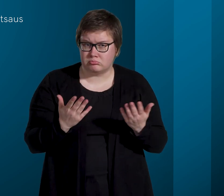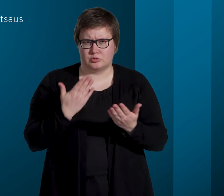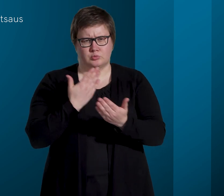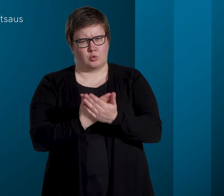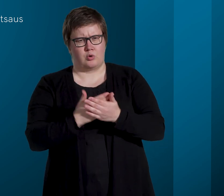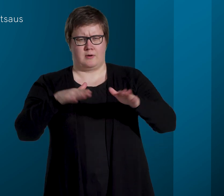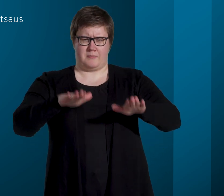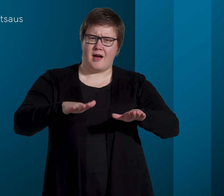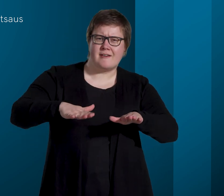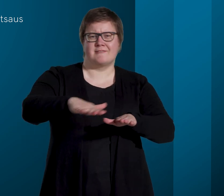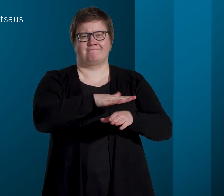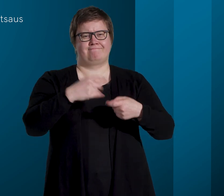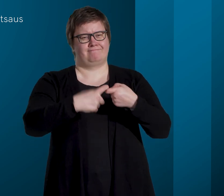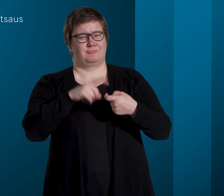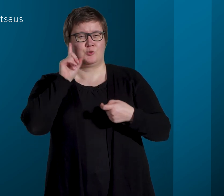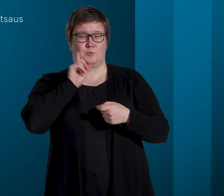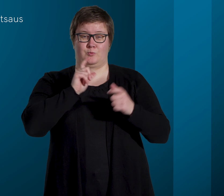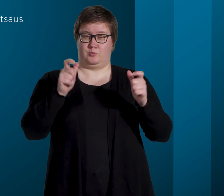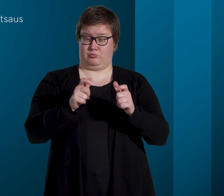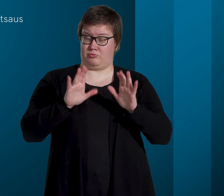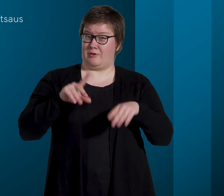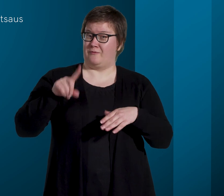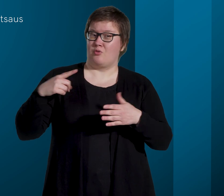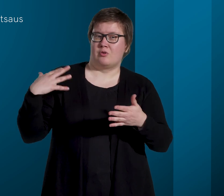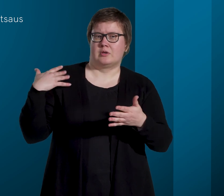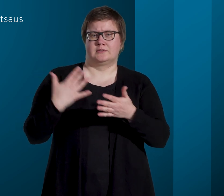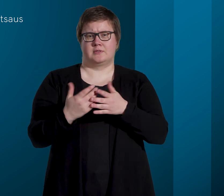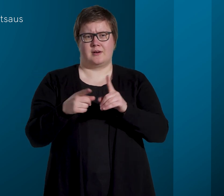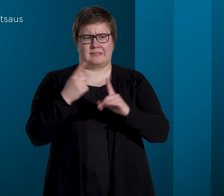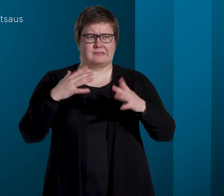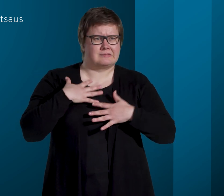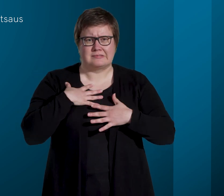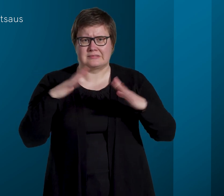kun paikkasidonnaiset kuurojen yhdistykset ovat vuosia kipuilleet -